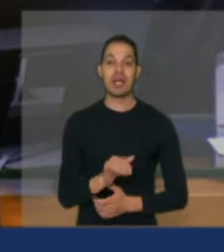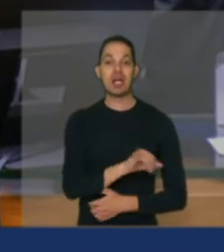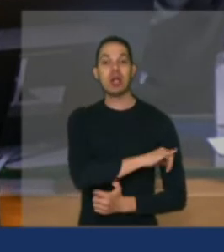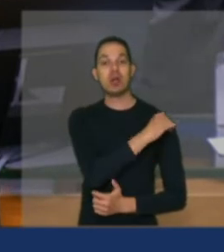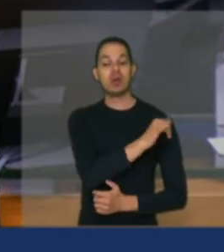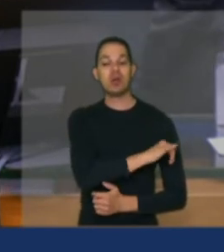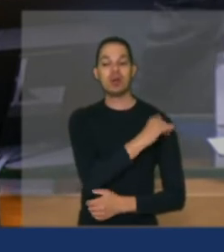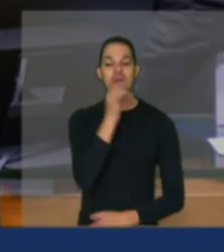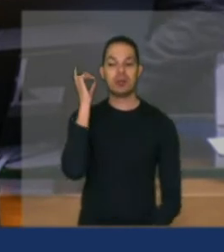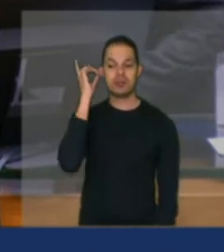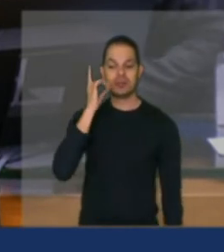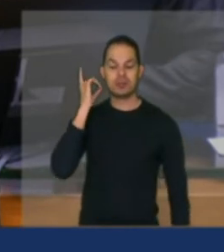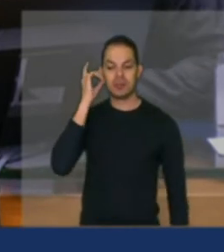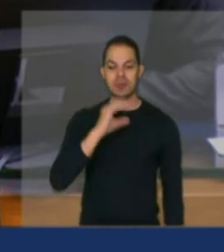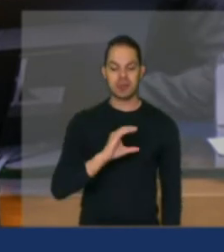JANEIRO, DEPUTADO CAMILO